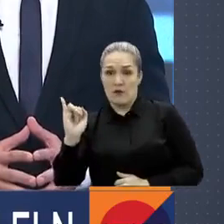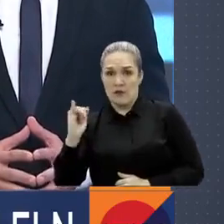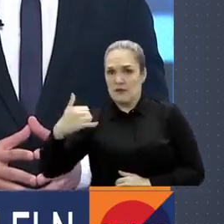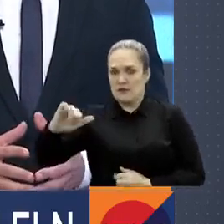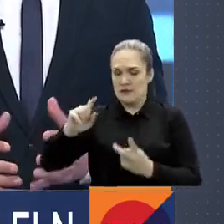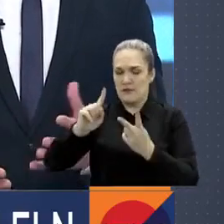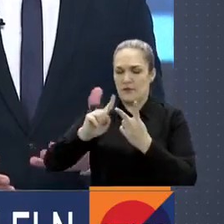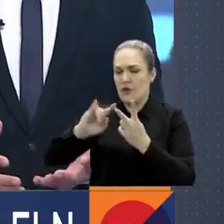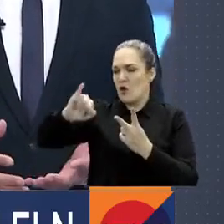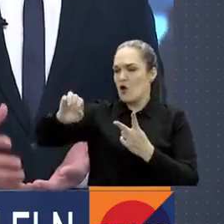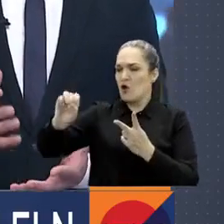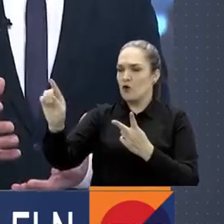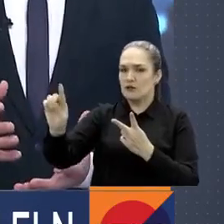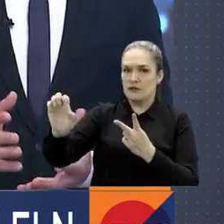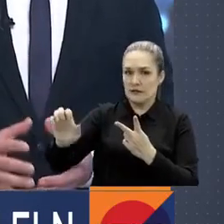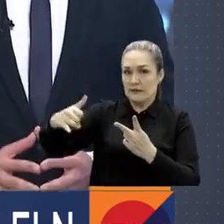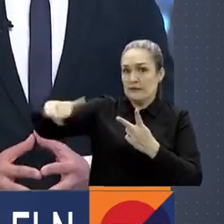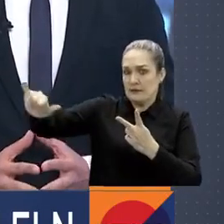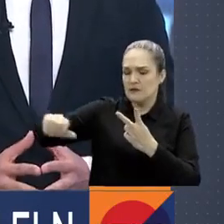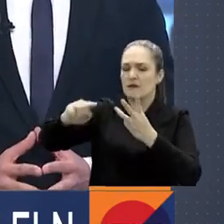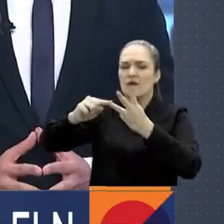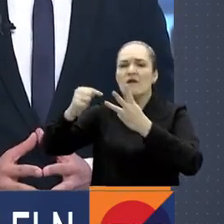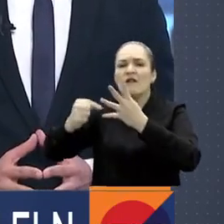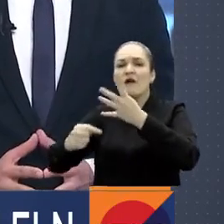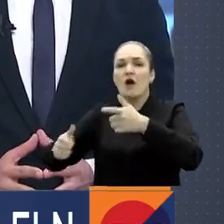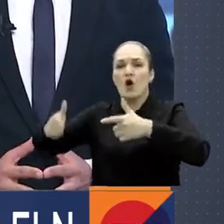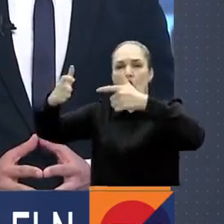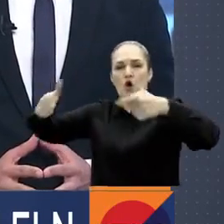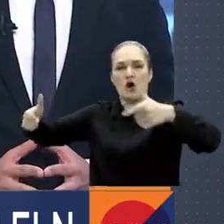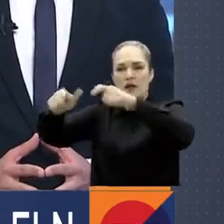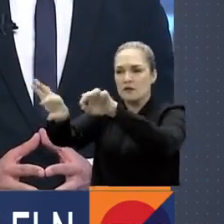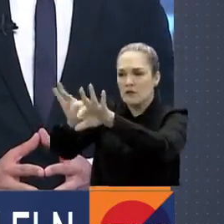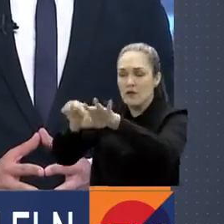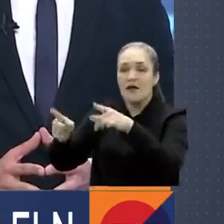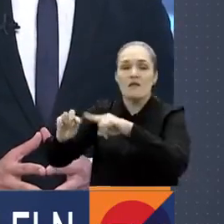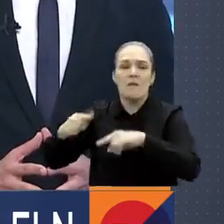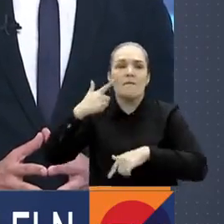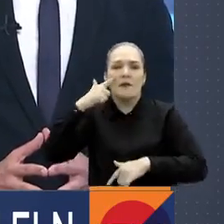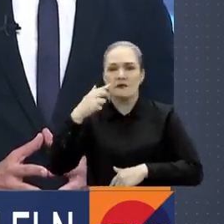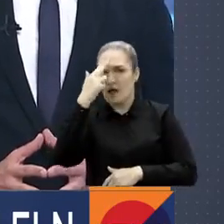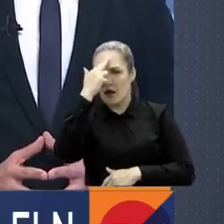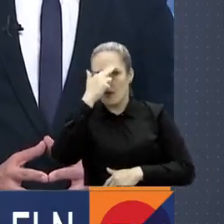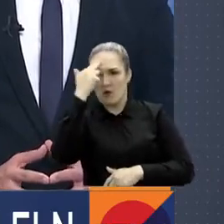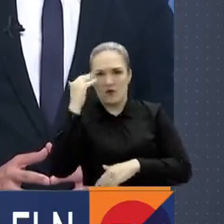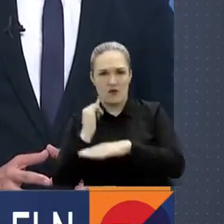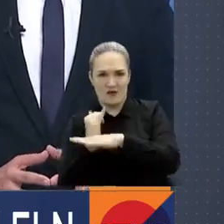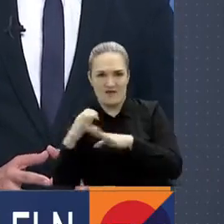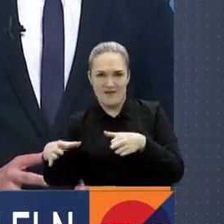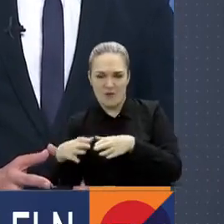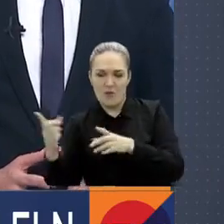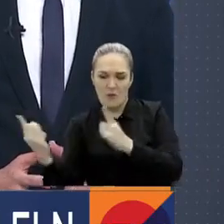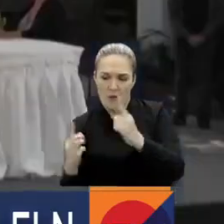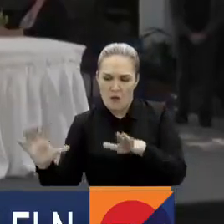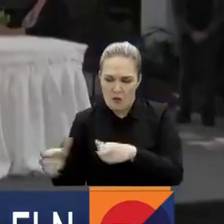CONFIRMA POR COMPLETO LAS PELIS